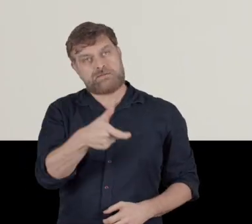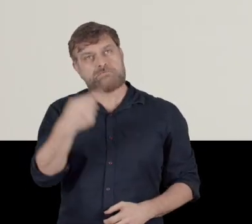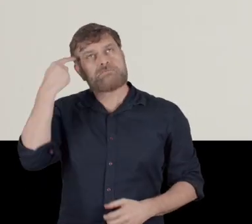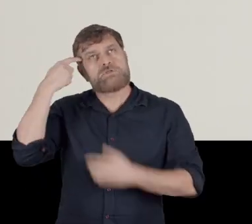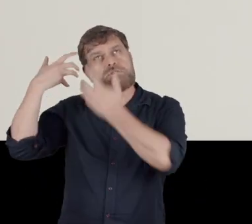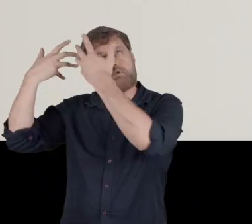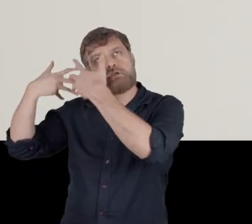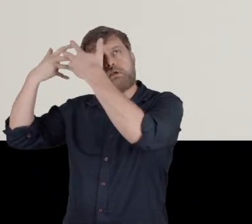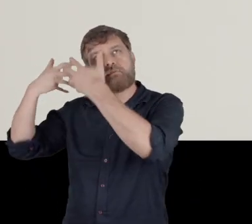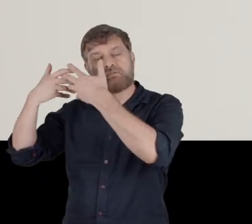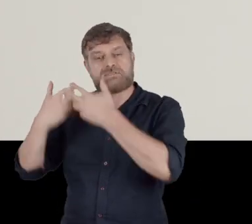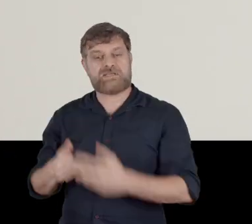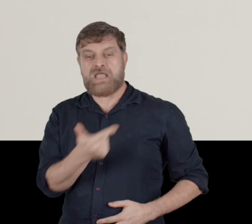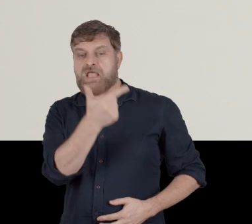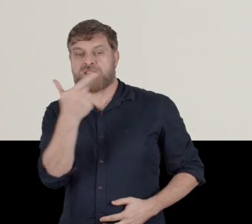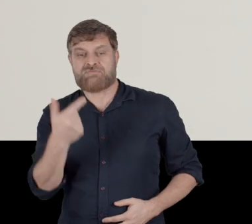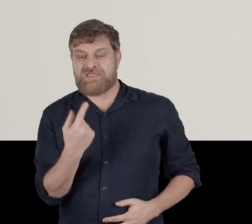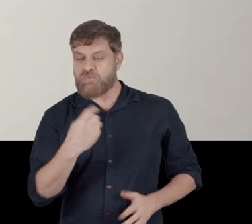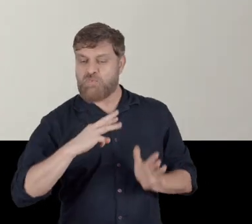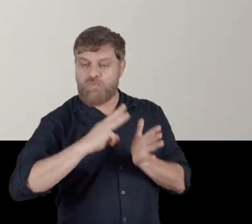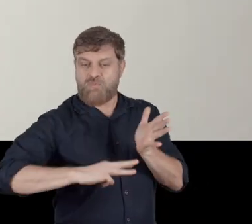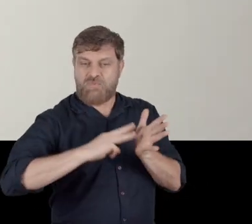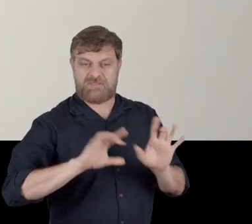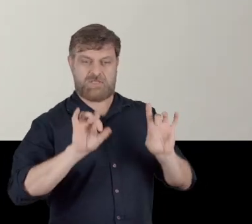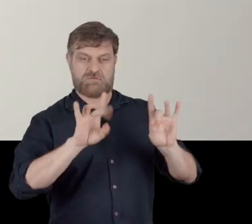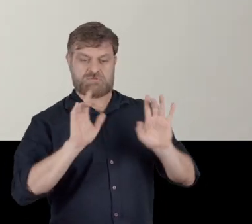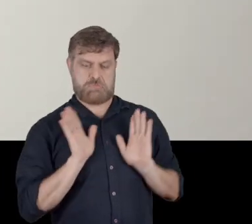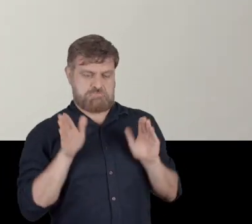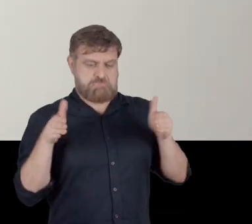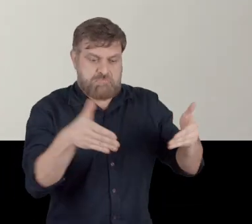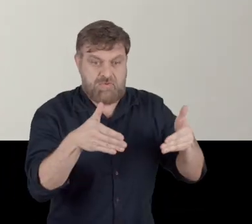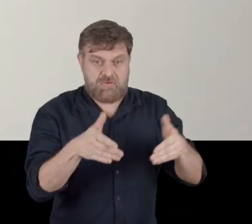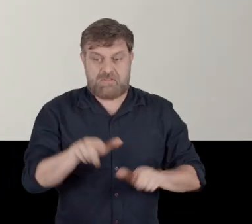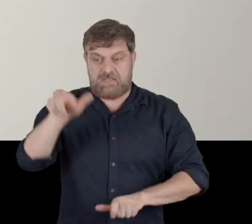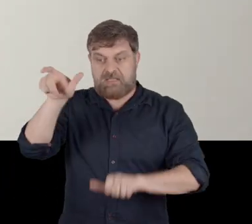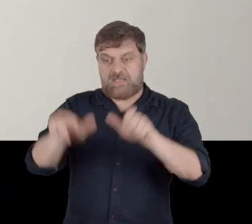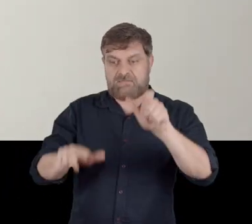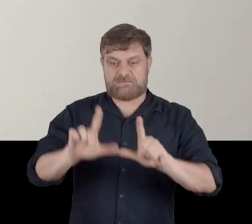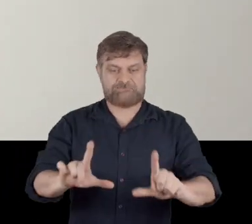é que a gente não tem mais uma cabeça de mundo só. Tem gente degladiando pelo que vai ser standard,